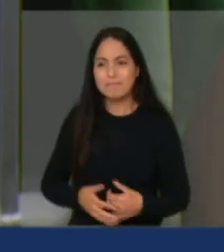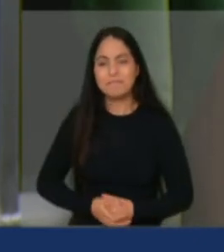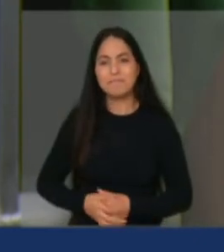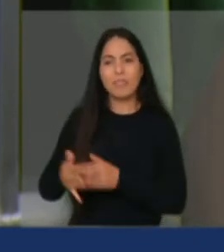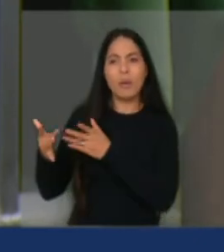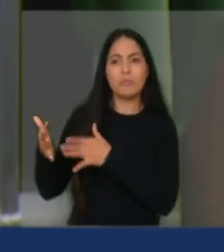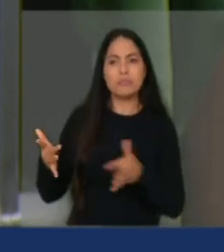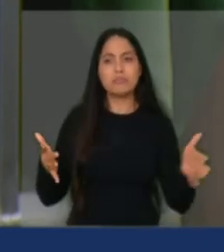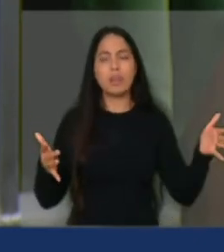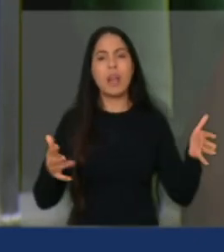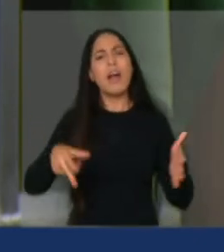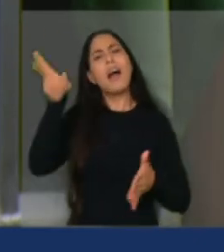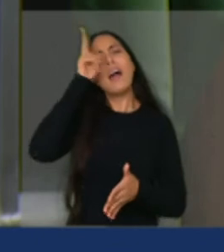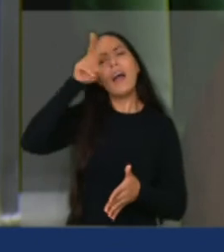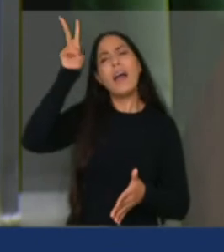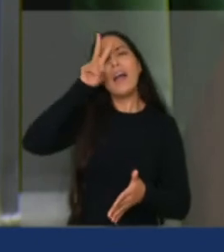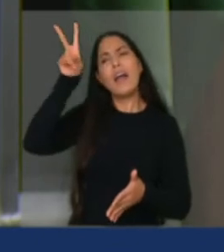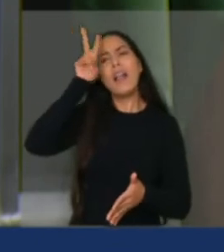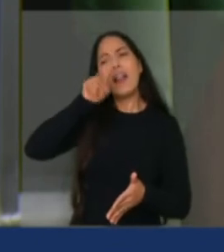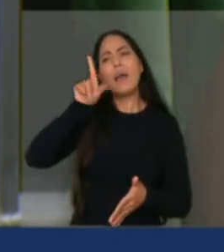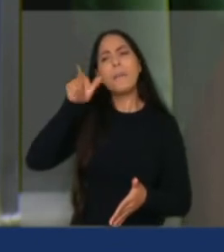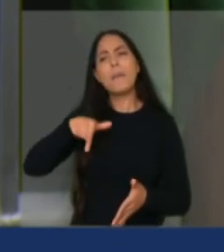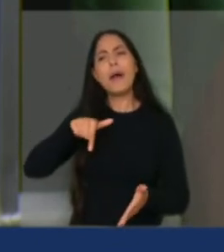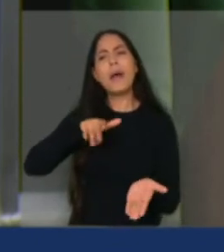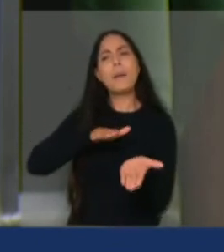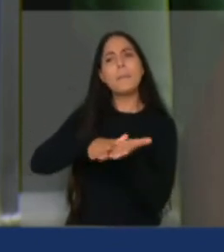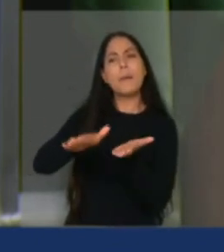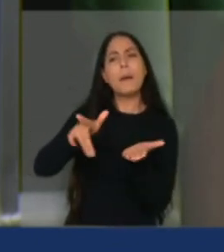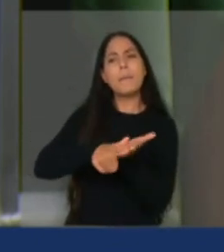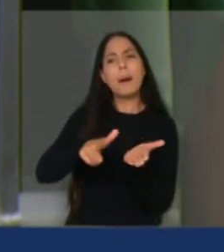BEM DO VOTO IMPRESSO, A MAIOR MARACUTAIA, PREFEITOS QUE NÃO TINHAM VOTO VIRAVA PREFEITO NO